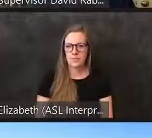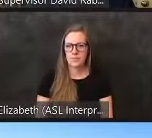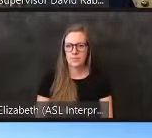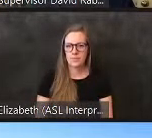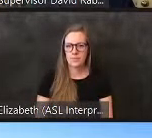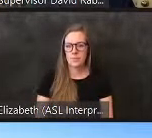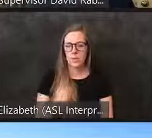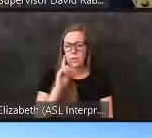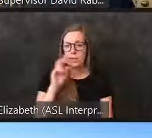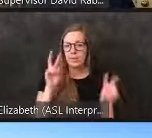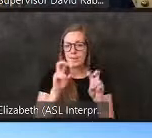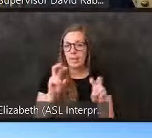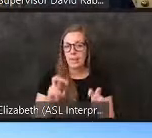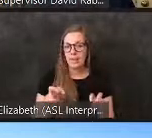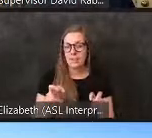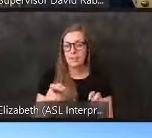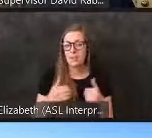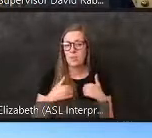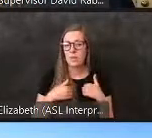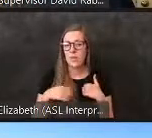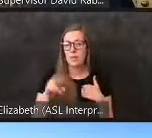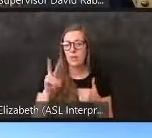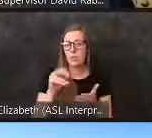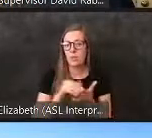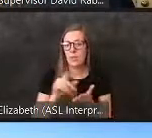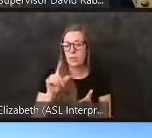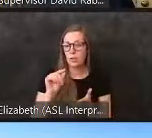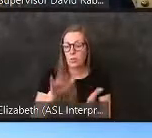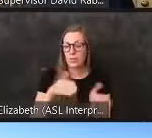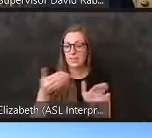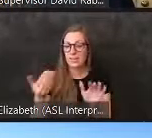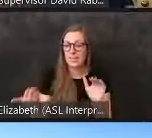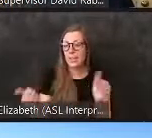Para este análisis de maximizado, la muerte del 2020 y comparadas con lo que